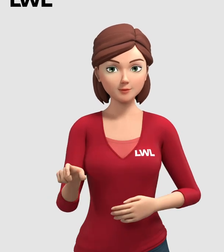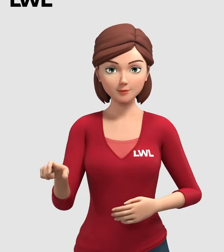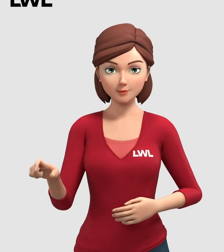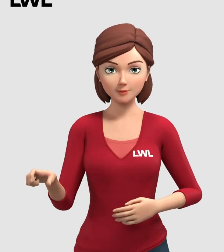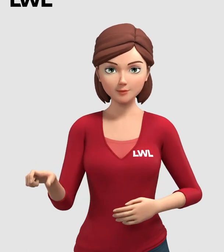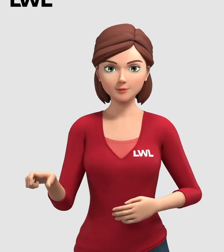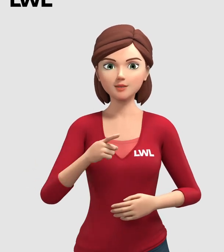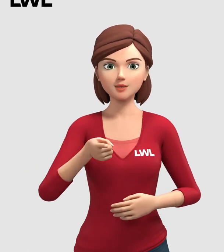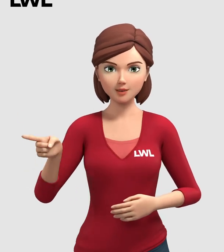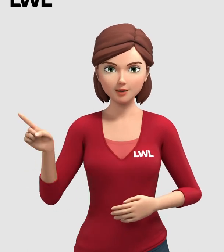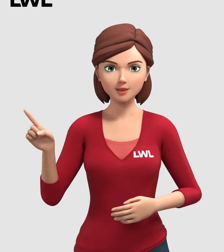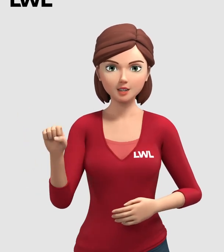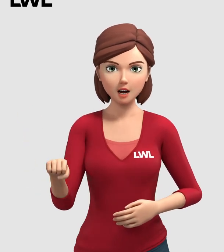Sie ermöglicht ihnen eine Teilnahme an den Planetariumsveranstaltungen.